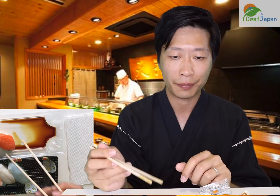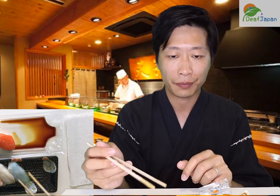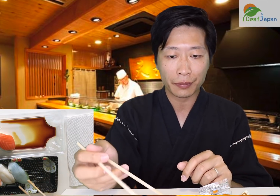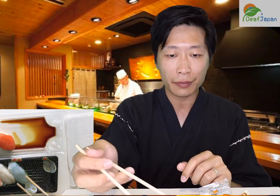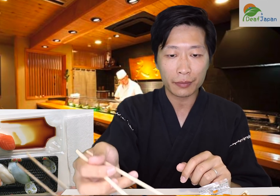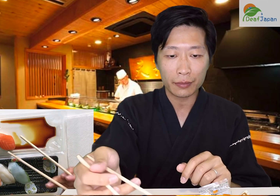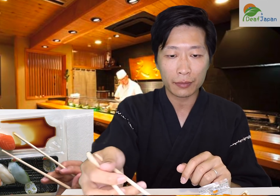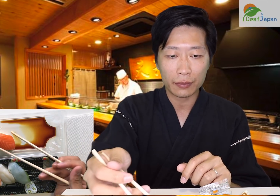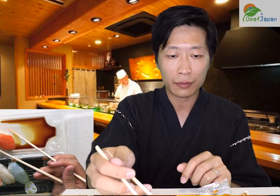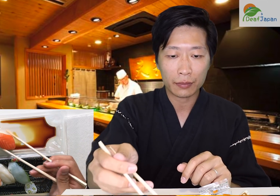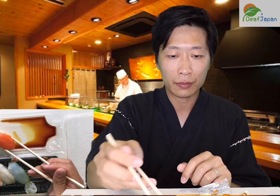Lasst es uns mit Lachs-Sushi probieren.